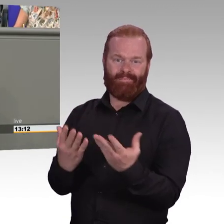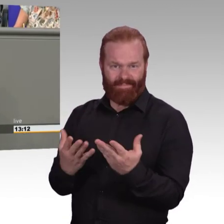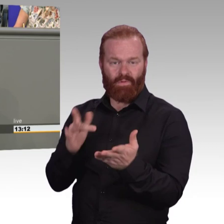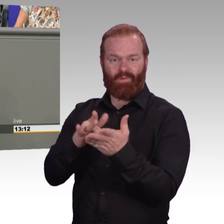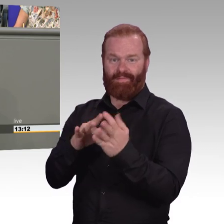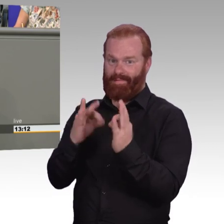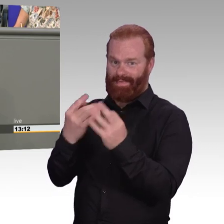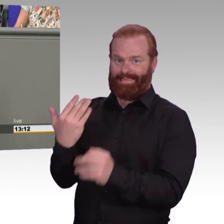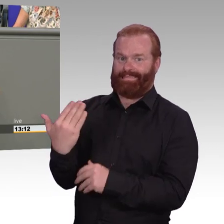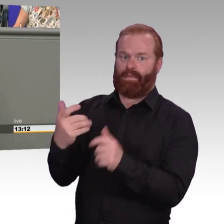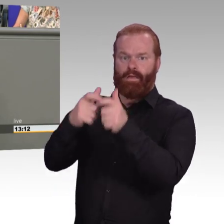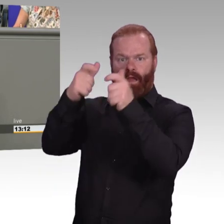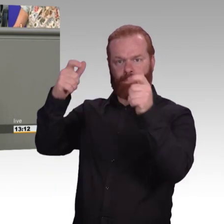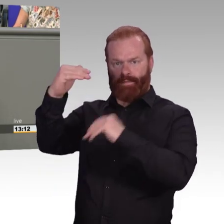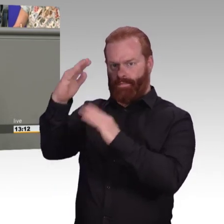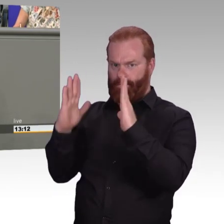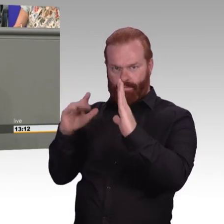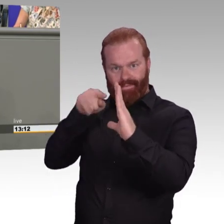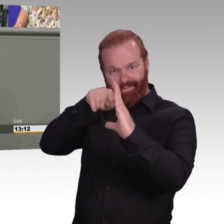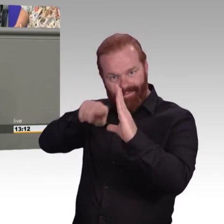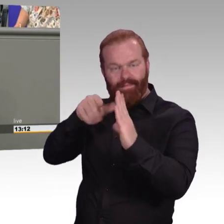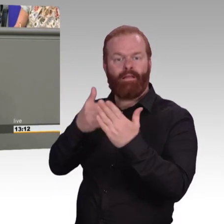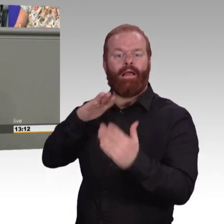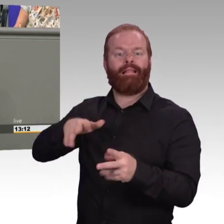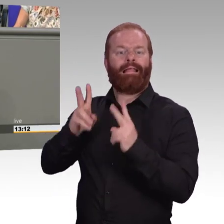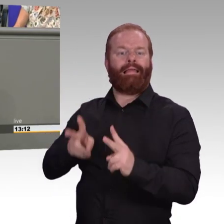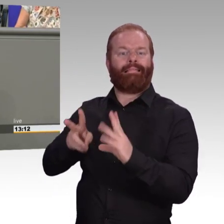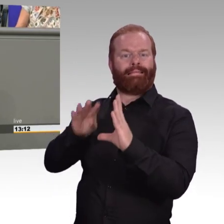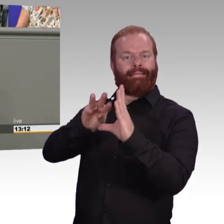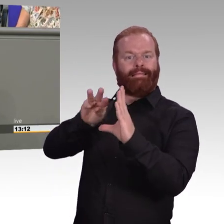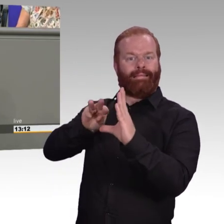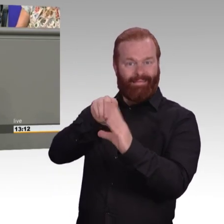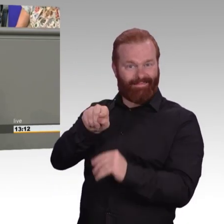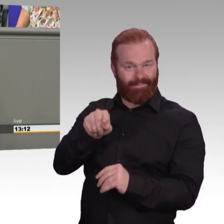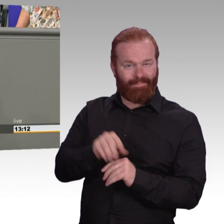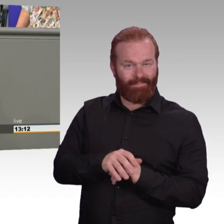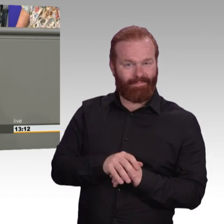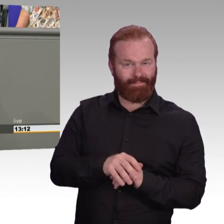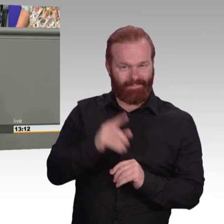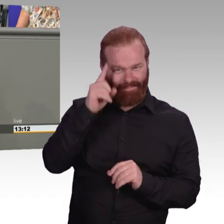dass wir Eltern auch befähigen, ihren Aufgaben, die in Artikel 6, Absatz 2 dargestellt sind,